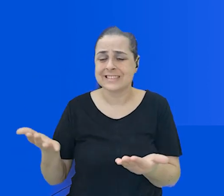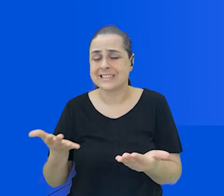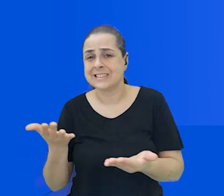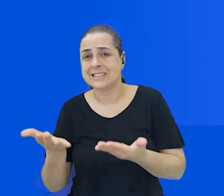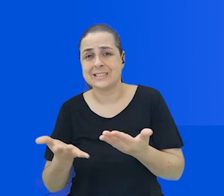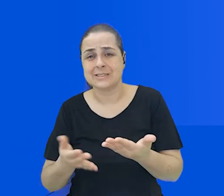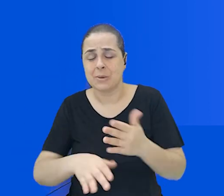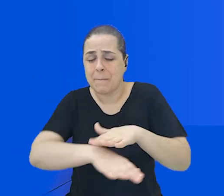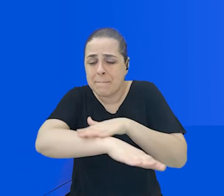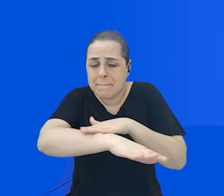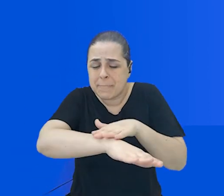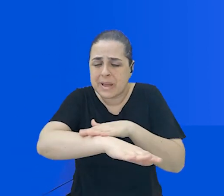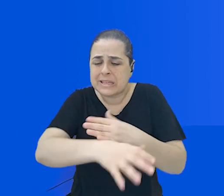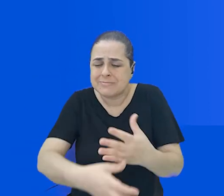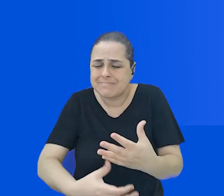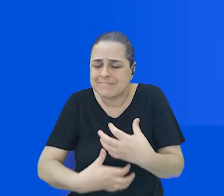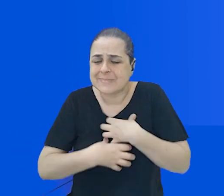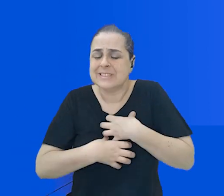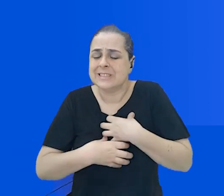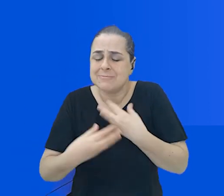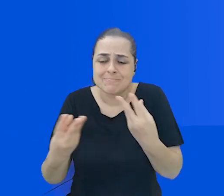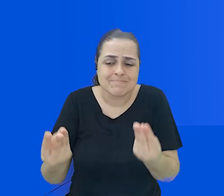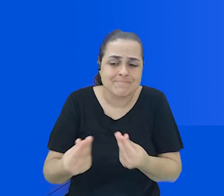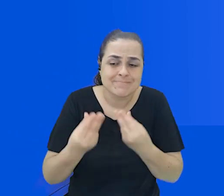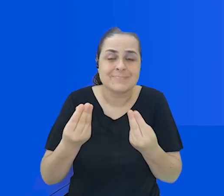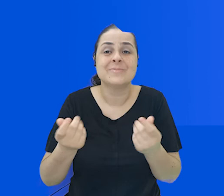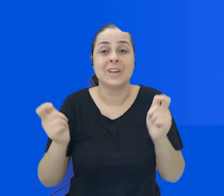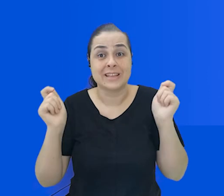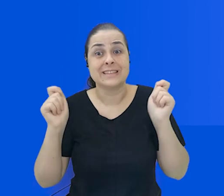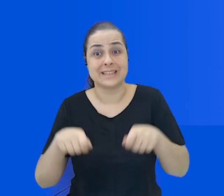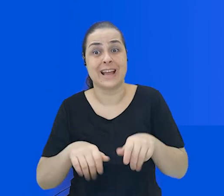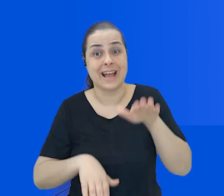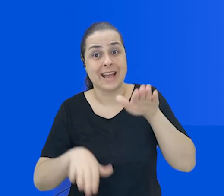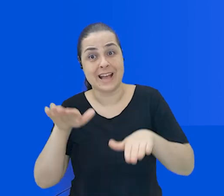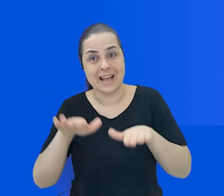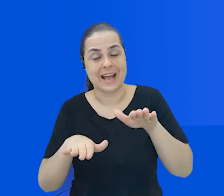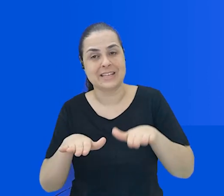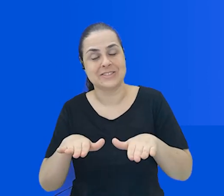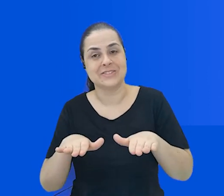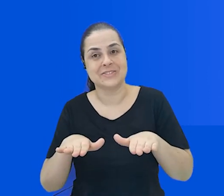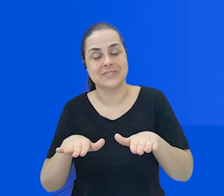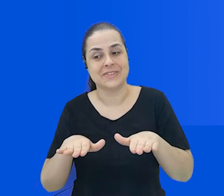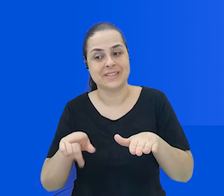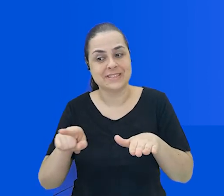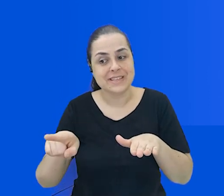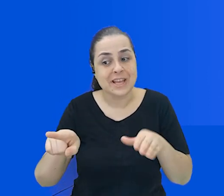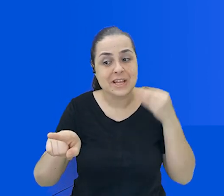para se sentir na pele, pra conseguir transformar? Às vezes a gente pode aprender pela experiência do outro.